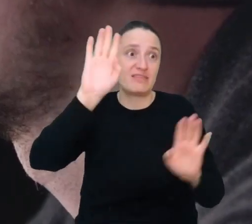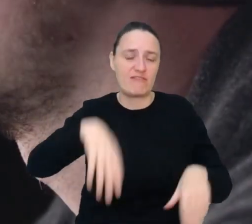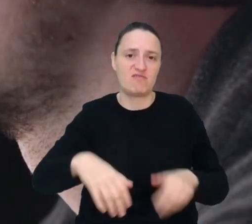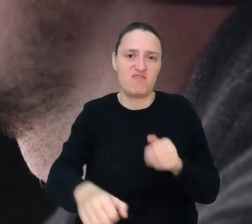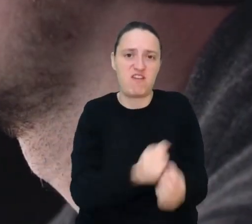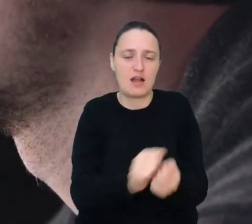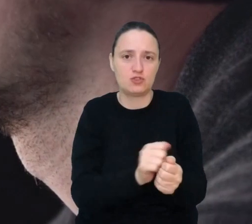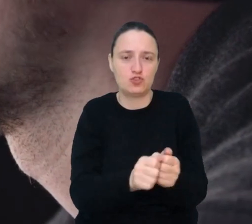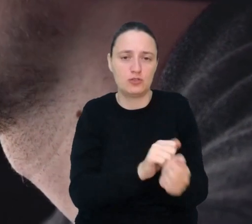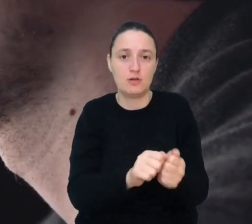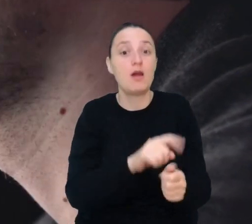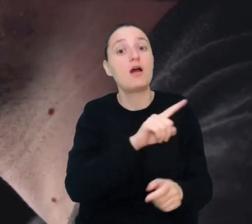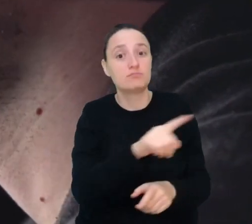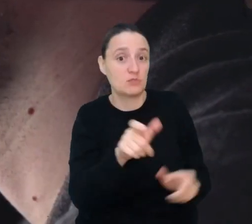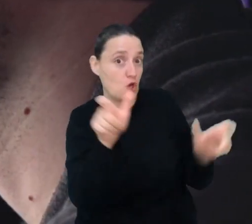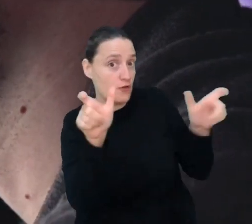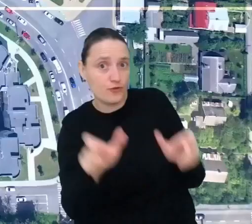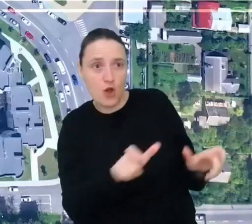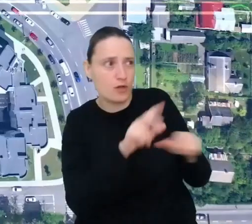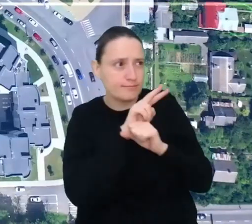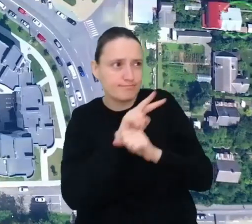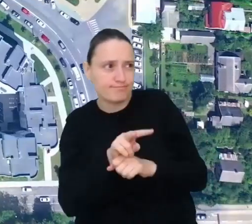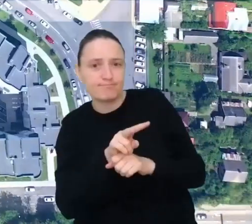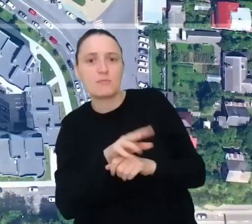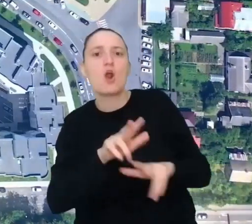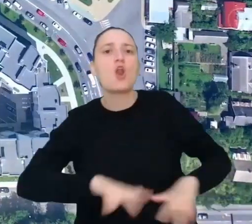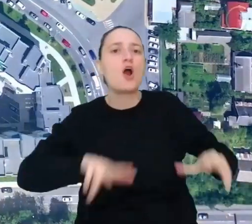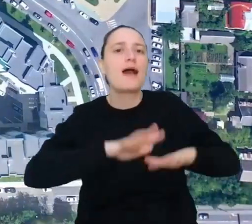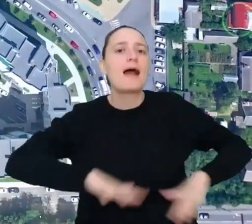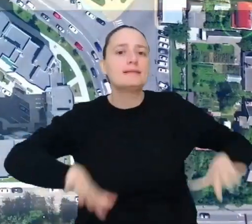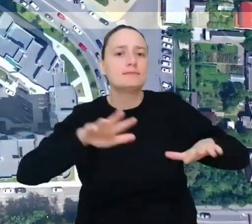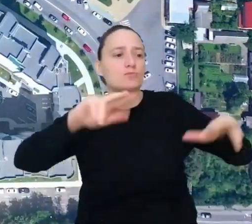Lokalny kontroler ruchu dronów zadba, by drony poruszały się bezpiecznie,